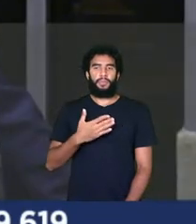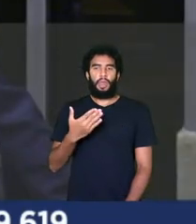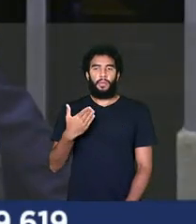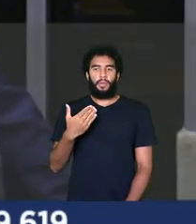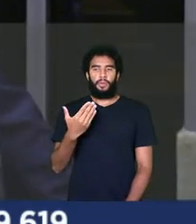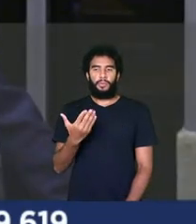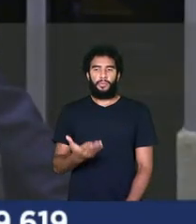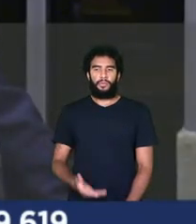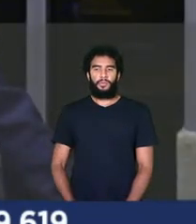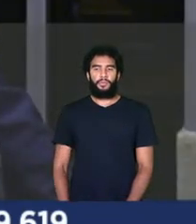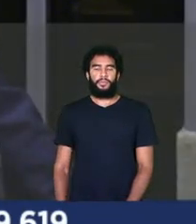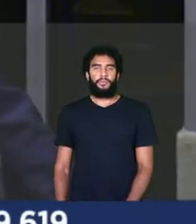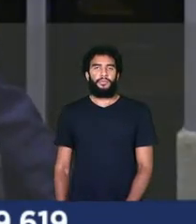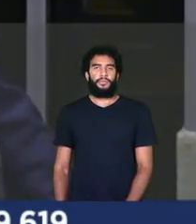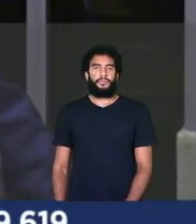PRAZER FALAR COM VOSSA